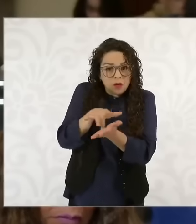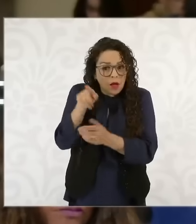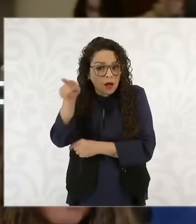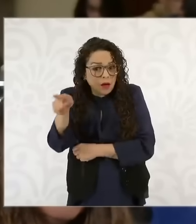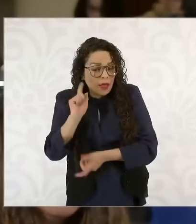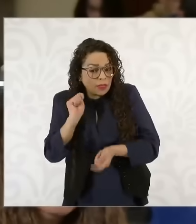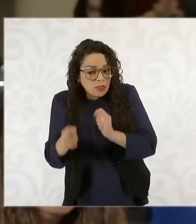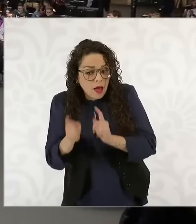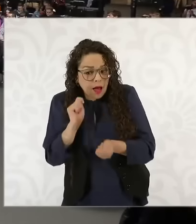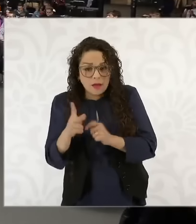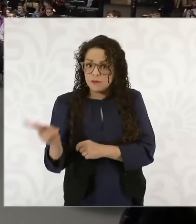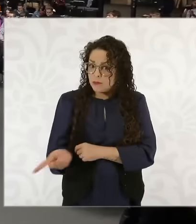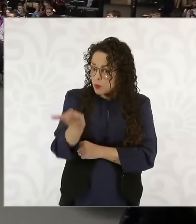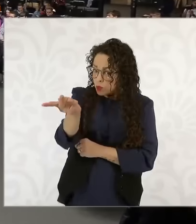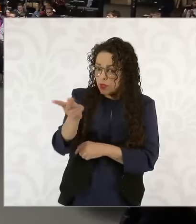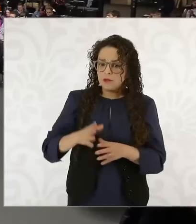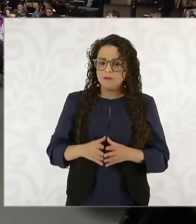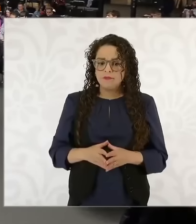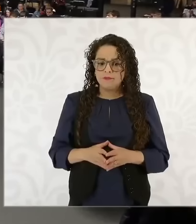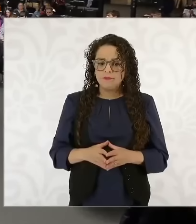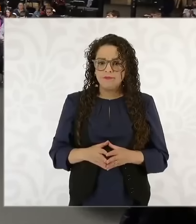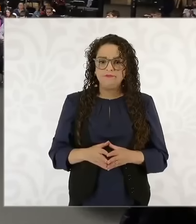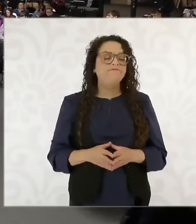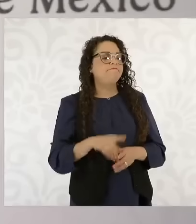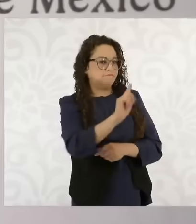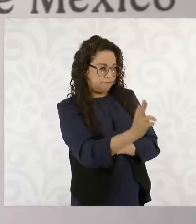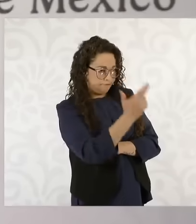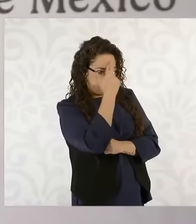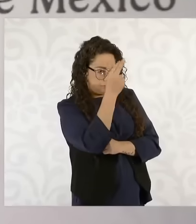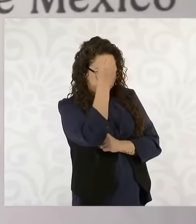Este año estamos, recuerden, construyendo solo de CFE, bueno, no este año, perdón,